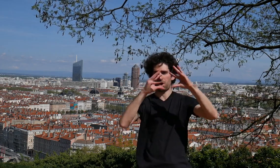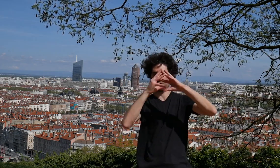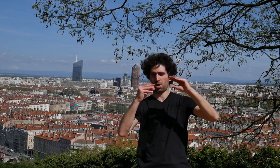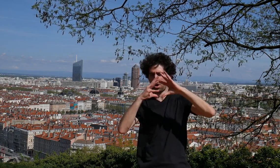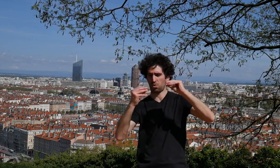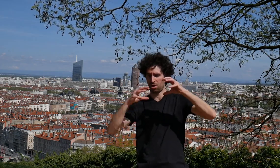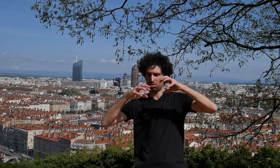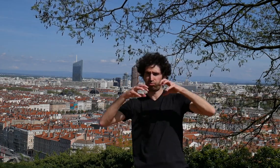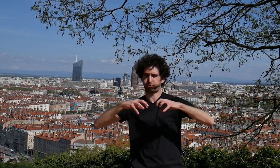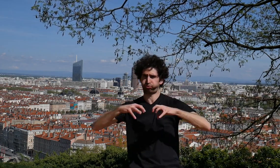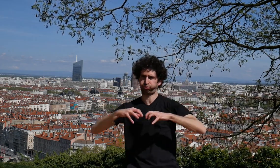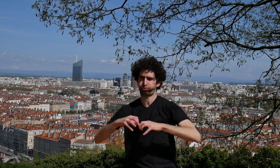des nuages pluvieuses se forment.